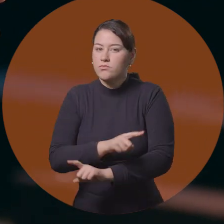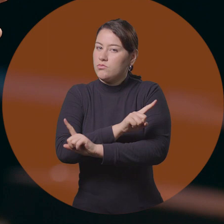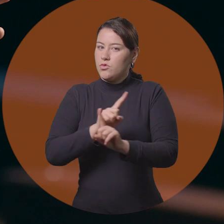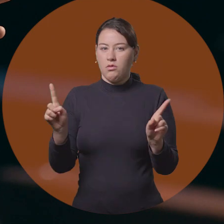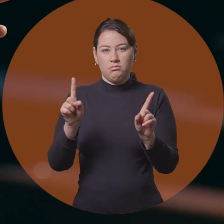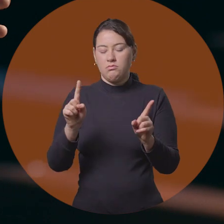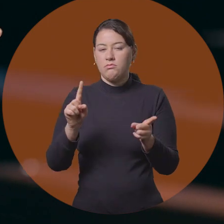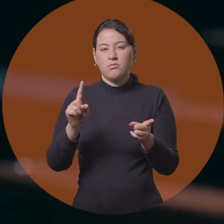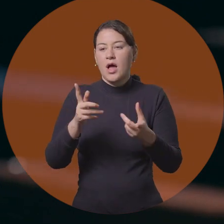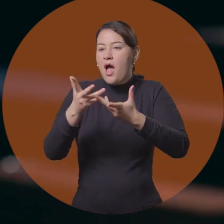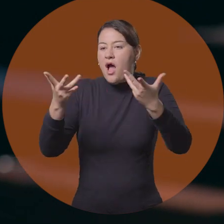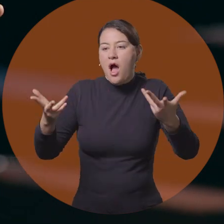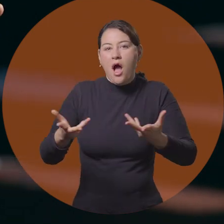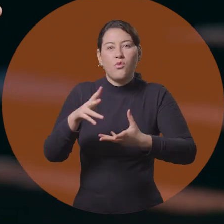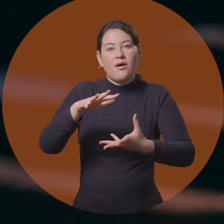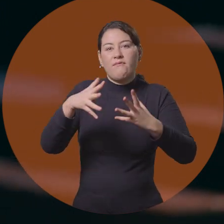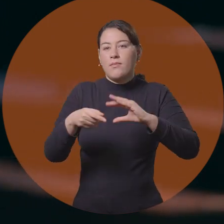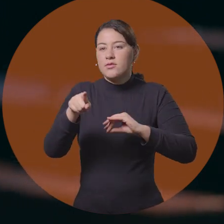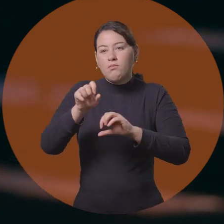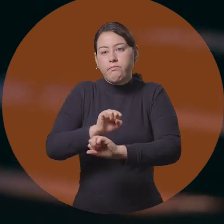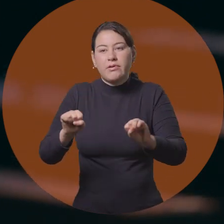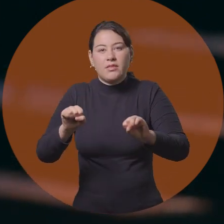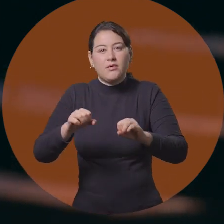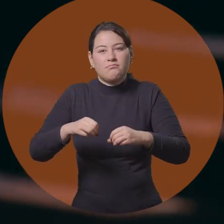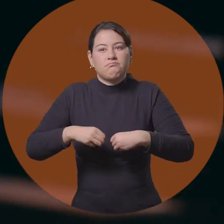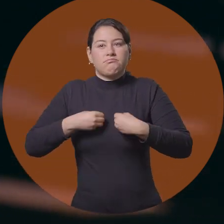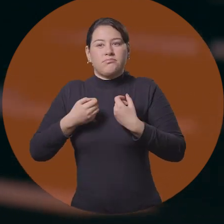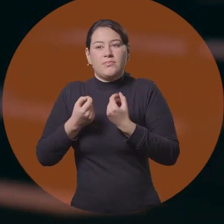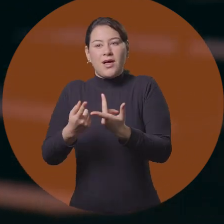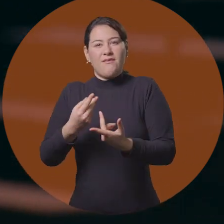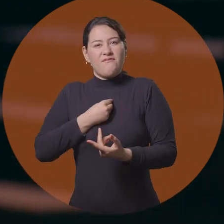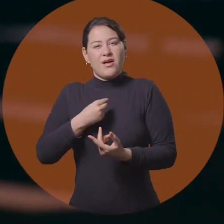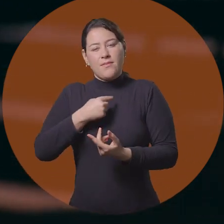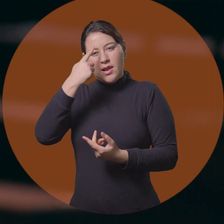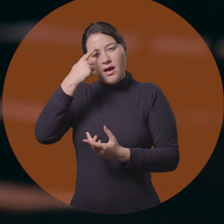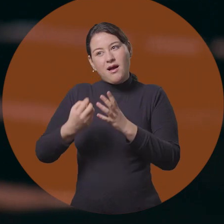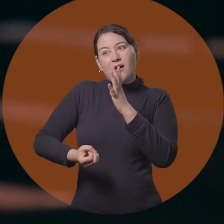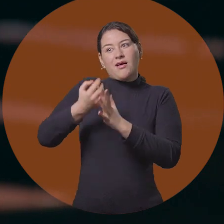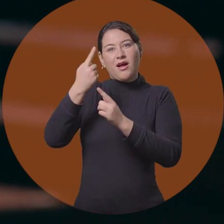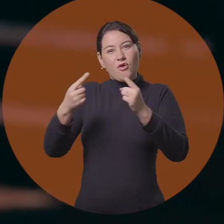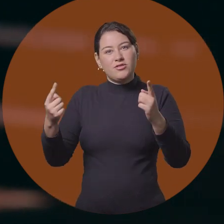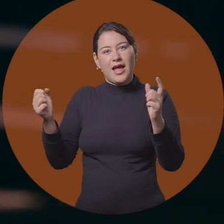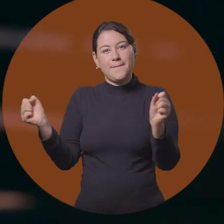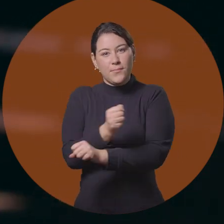Que de alguna manera les creó una fe para hacer cosas imposibles, porque se enfrentaron a eso.